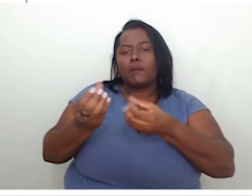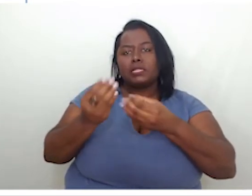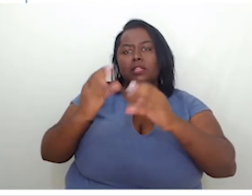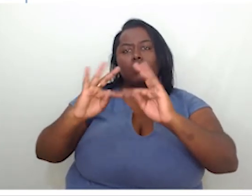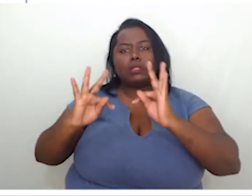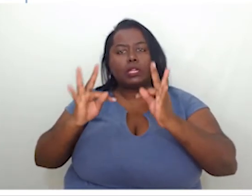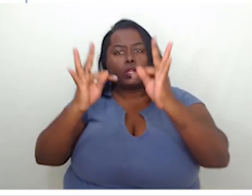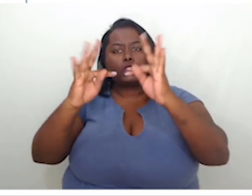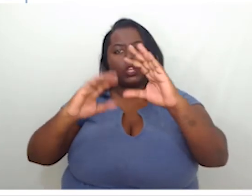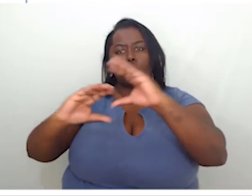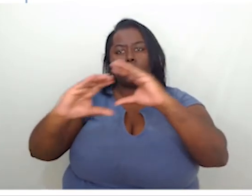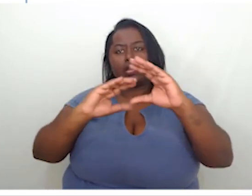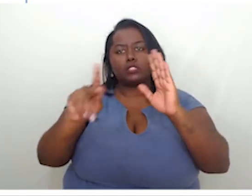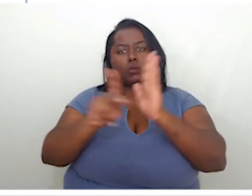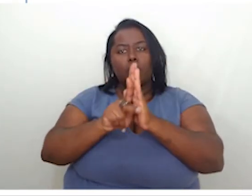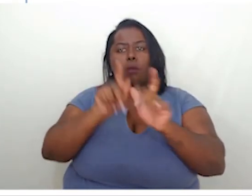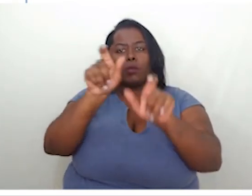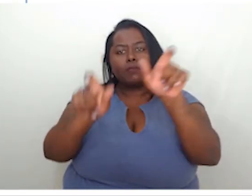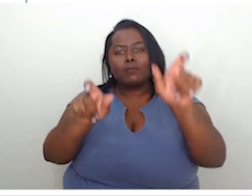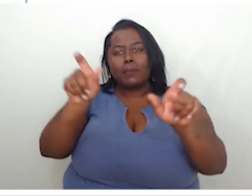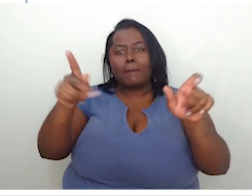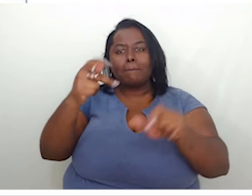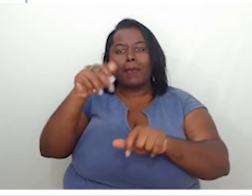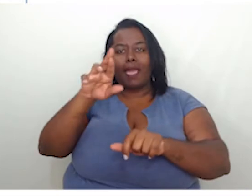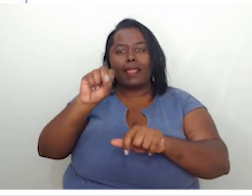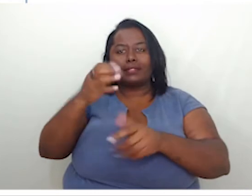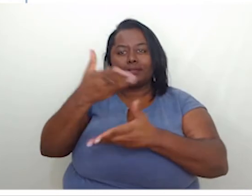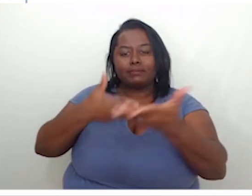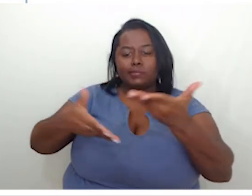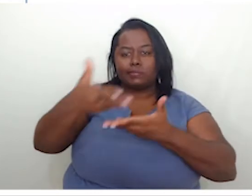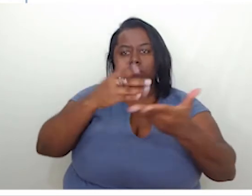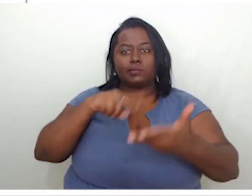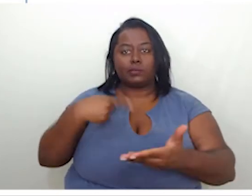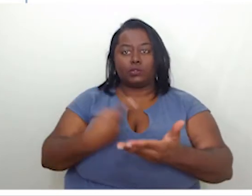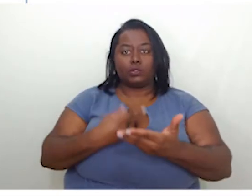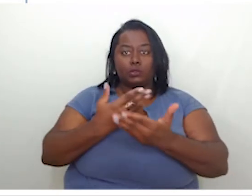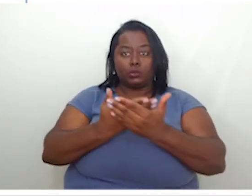La CSCL enfatiza esa interacción significativa entre los aprendices